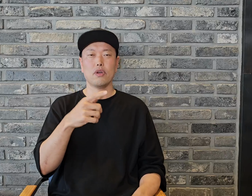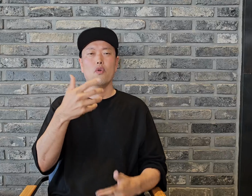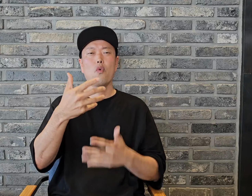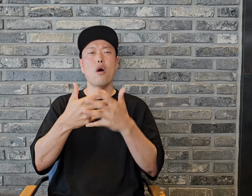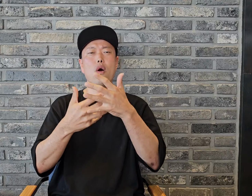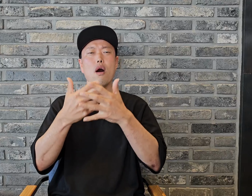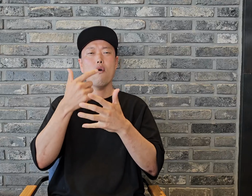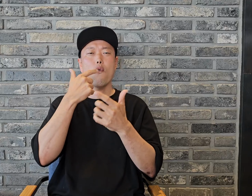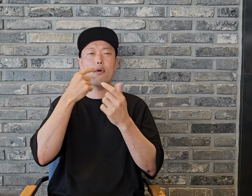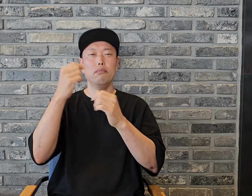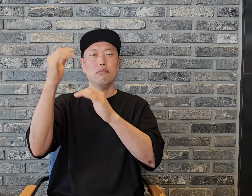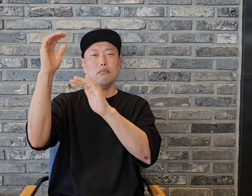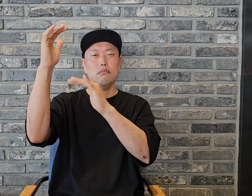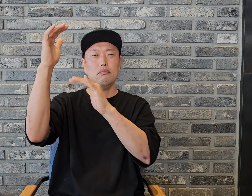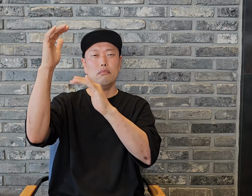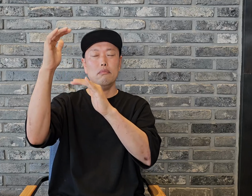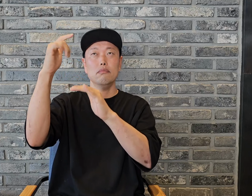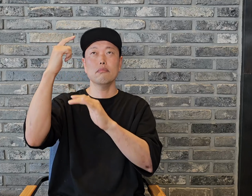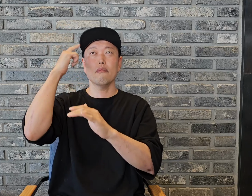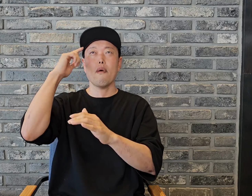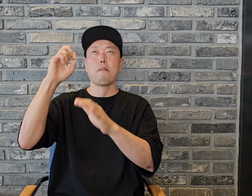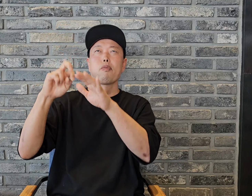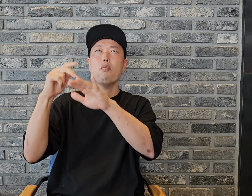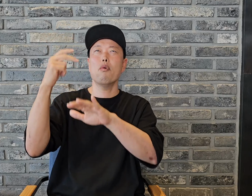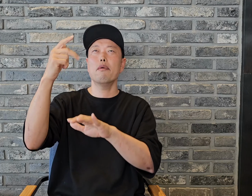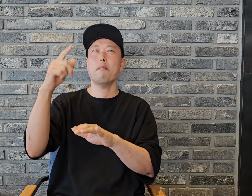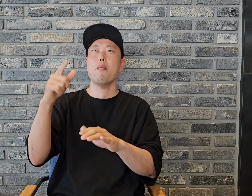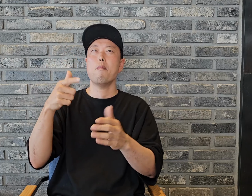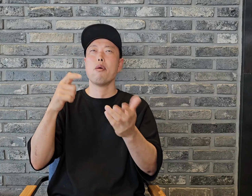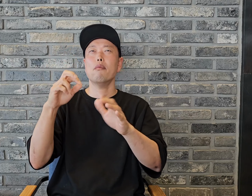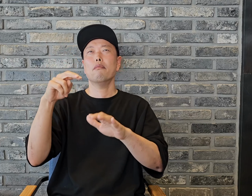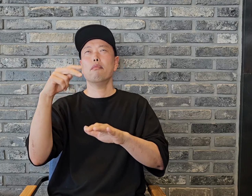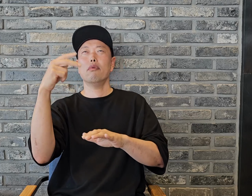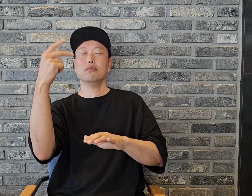Stellen Sie sich den Ablauf des Films vor, stellen Sie sich den Ablauf des Films vor,